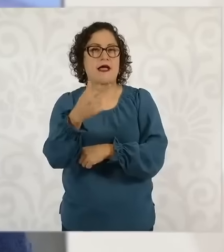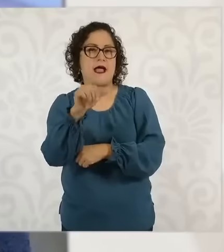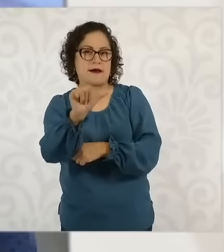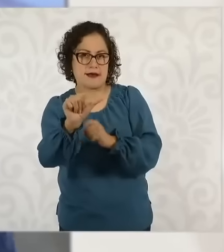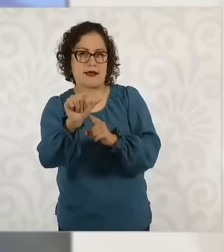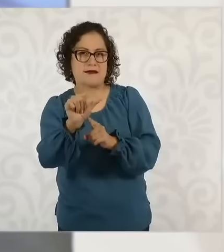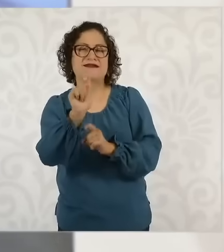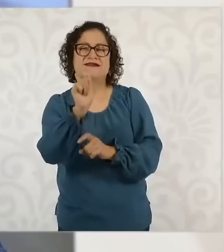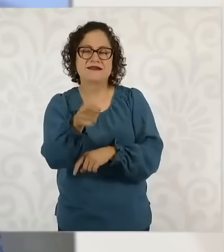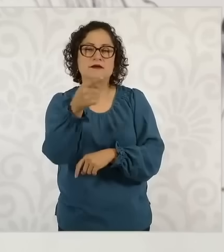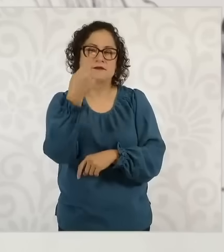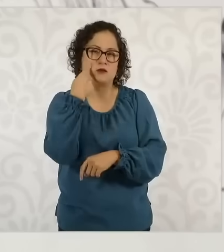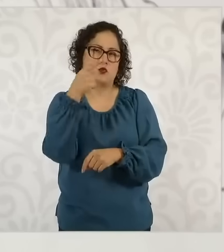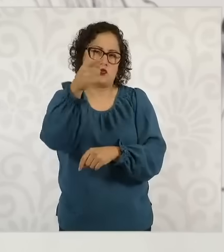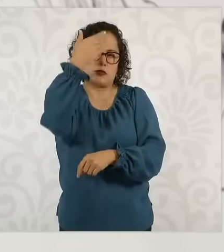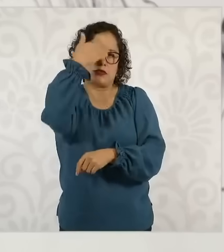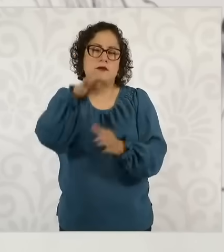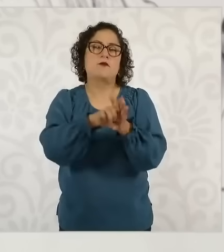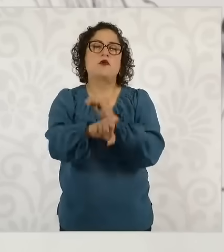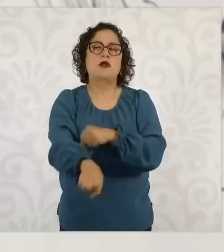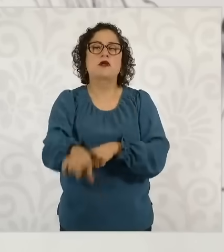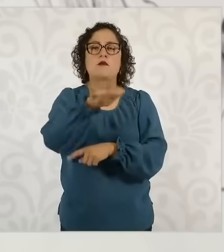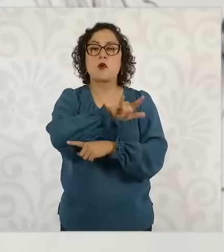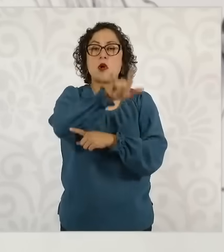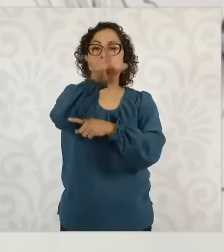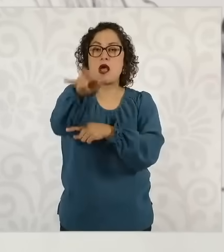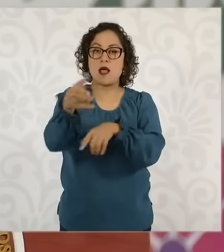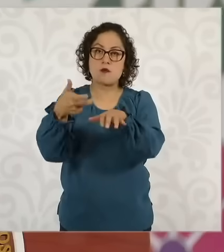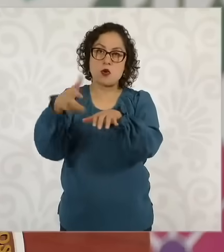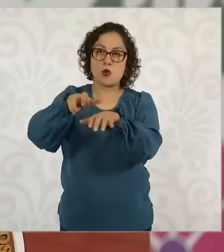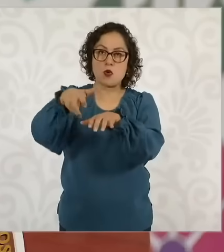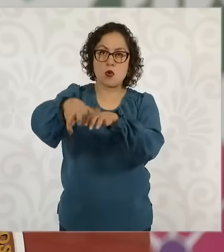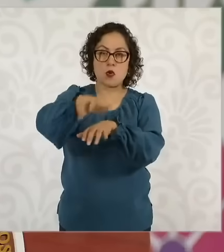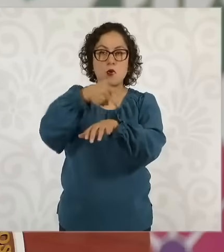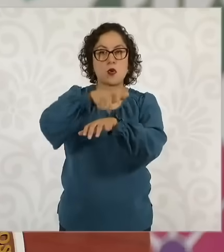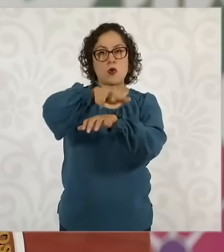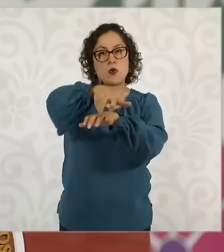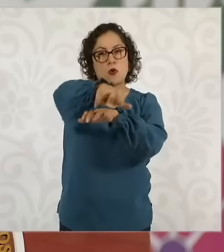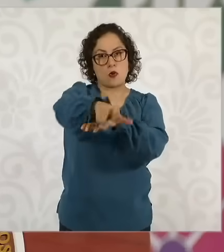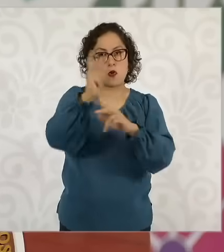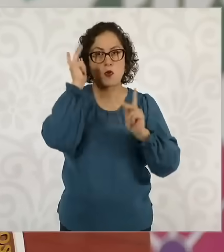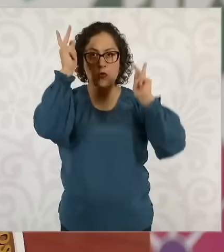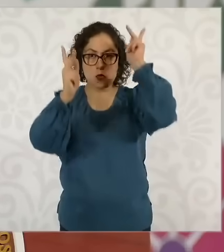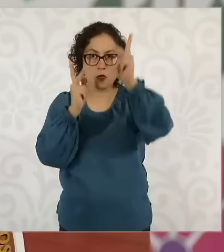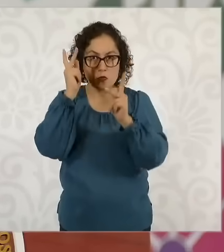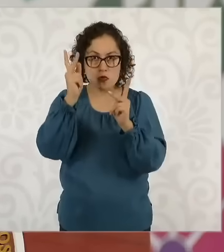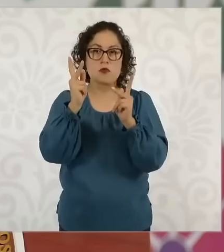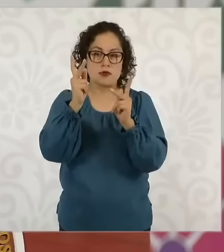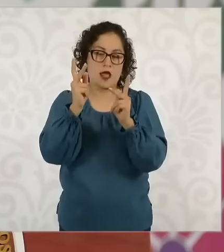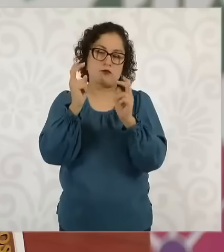llega pasajeros y mercancías. A veces en los aviones de pasajeros también vienen mercancías